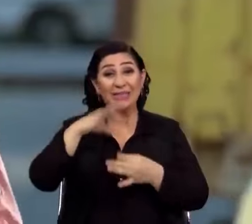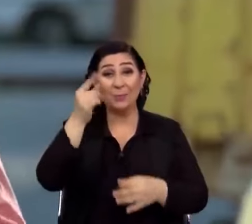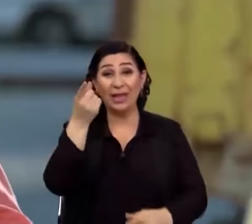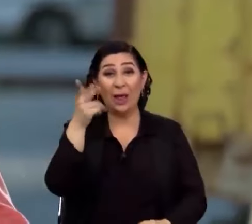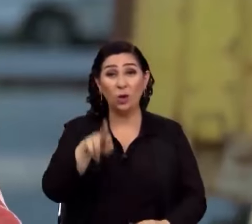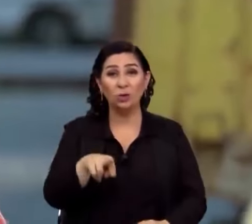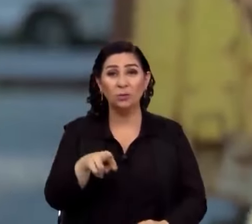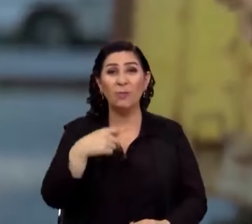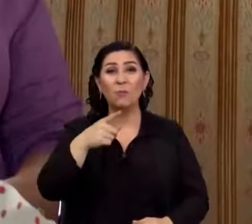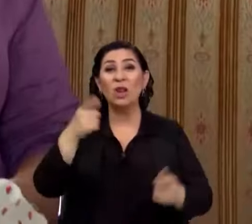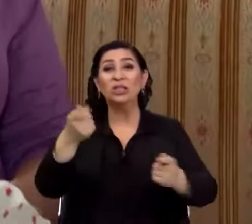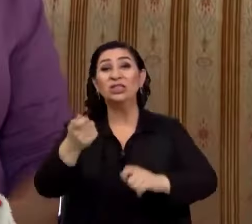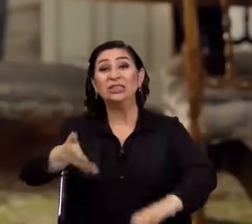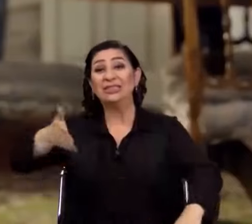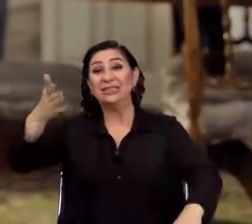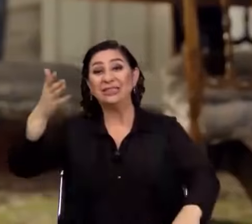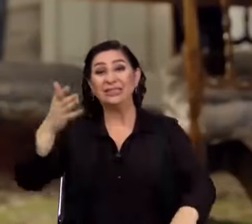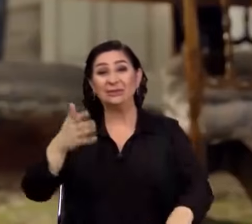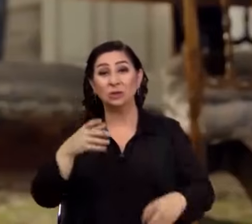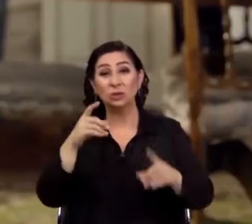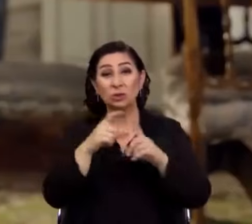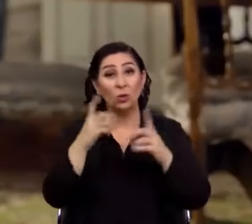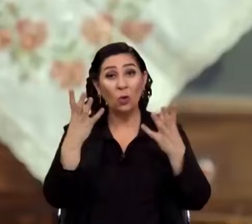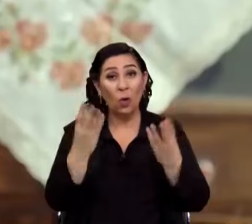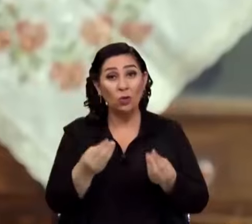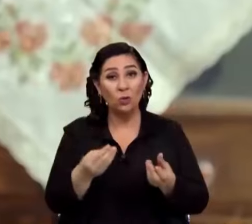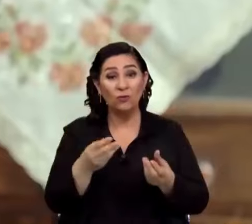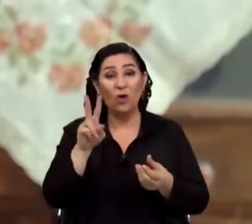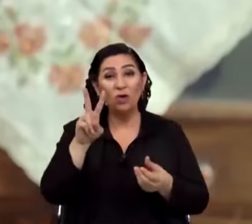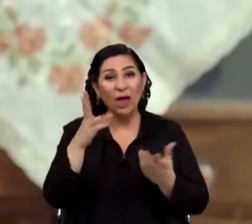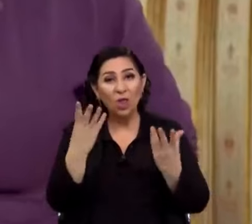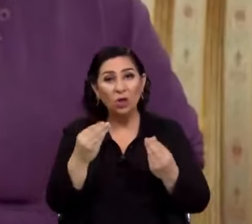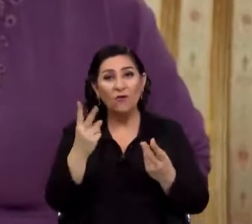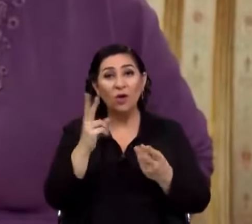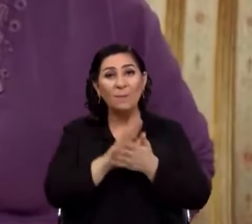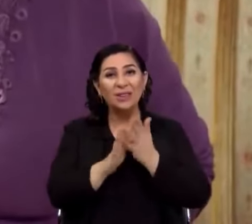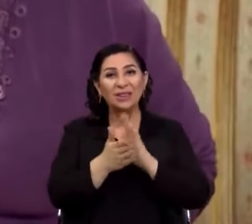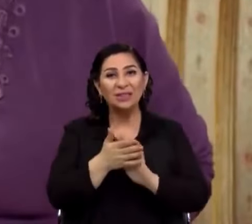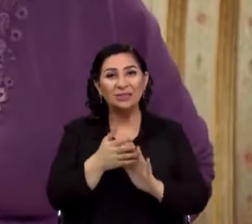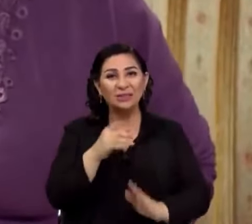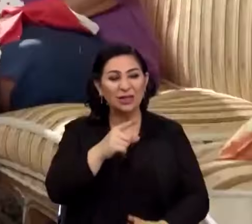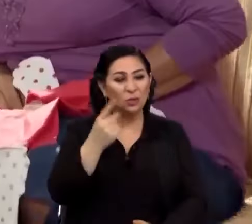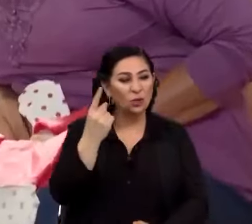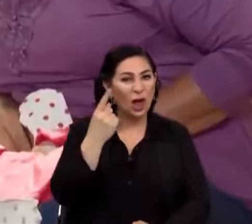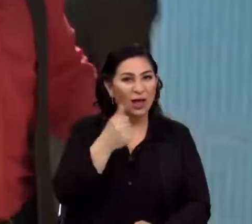Ben böyle isim var ya Volkan'a Ne oldu Volkan bitti biri Sen önce adam olmak